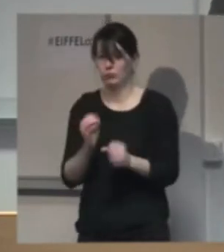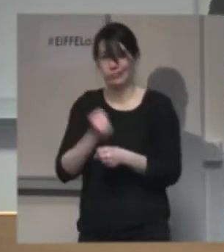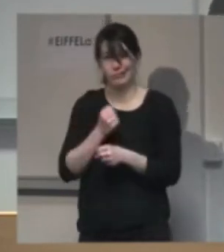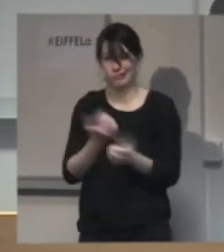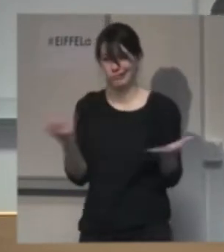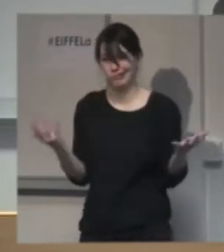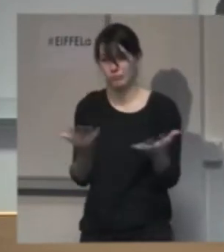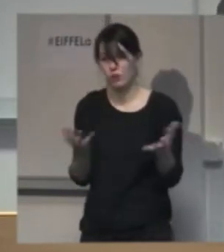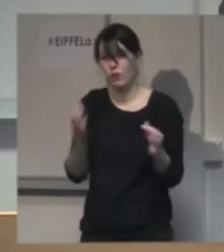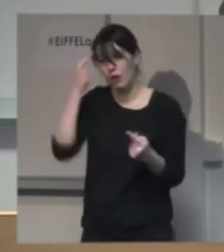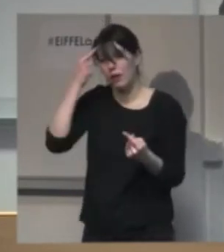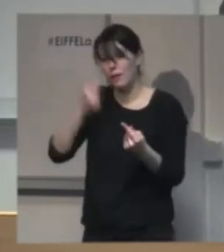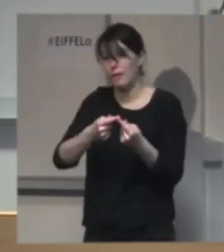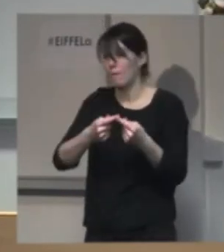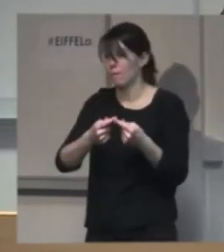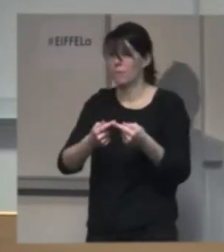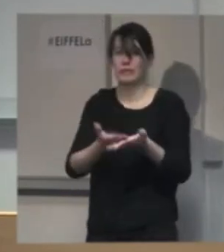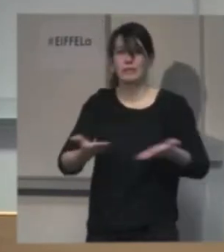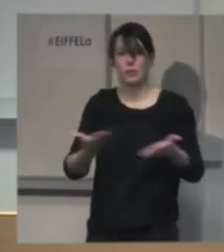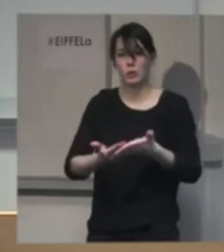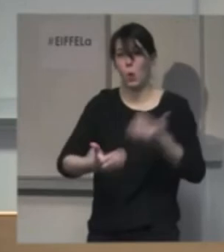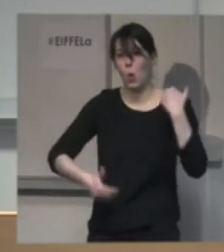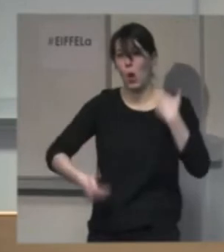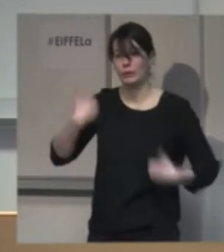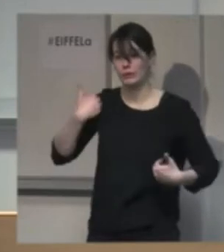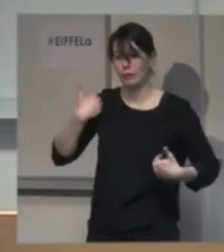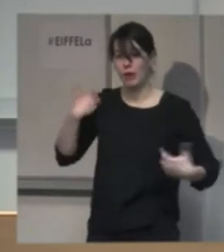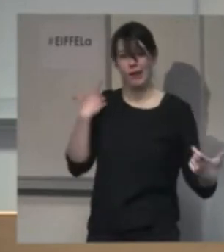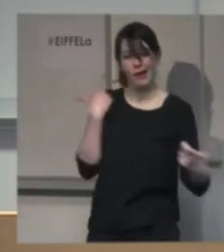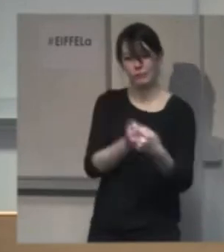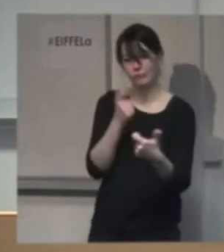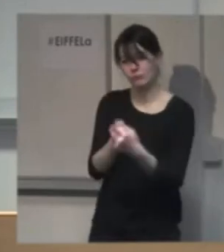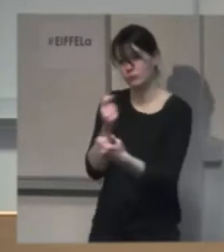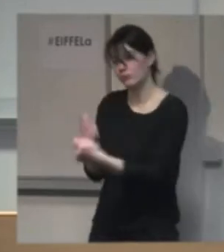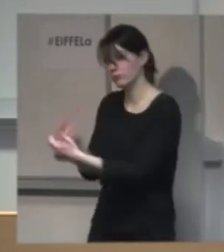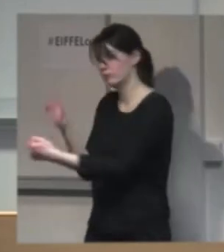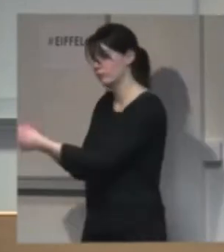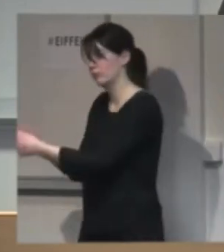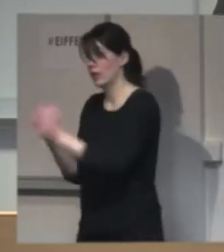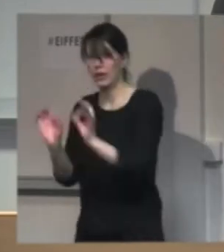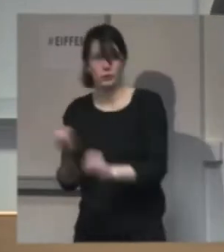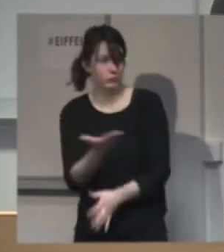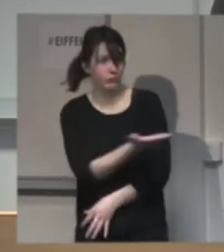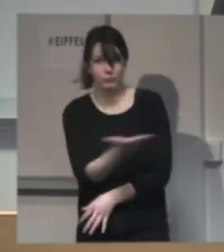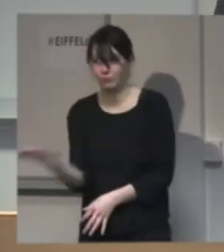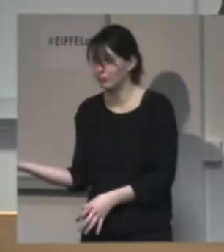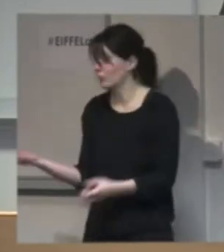de toutes les situations de handicap, donc ça peut être assez large. Et je crois que l'organisation de cet événement est aussi une expérience